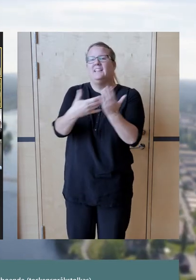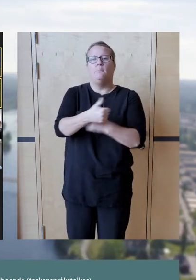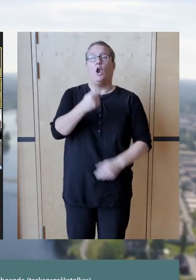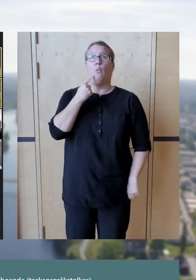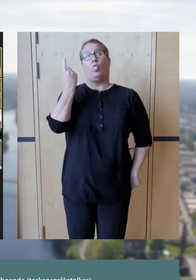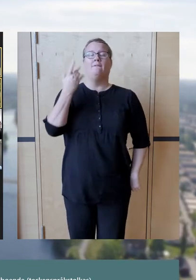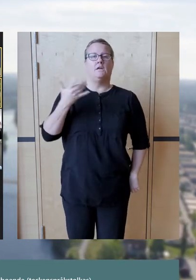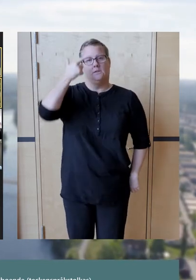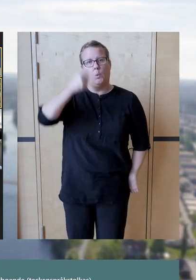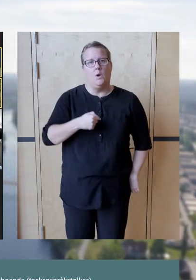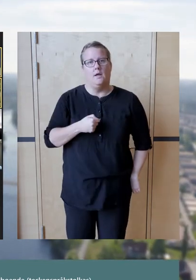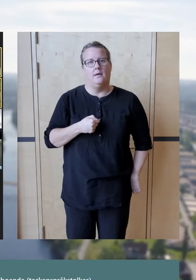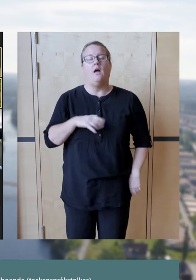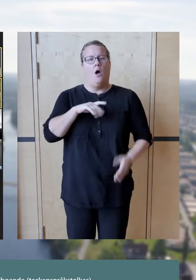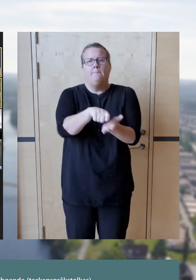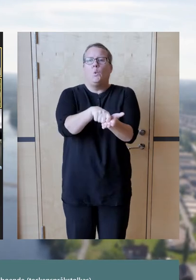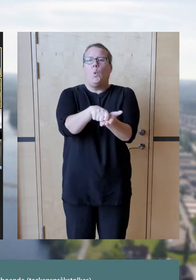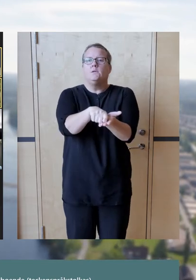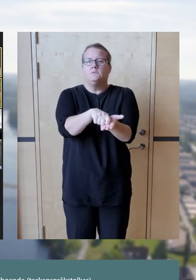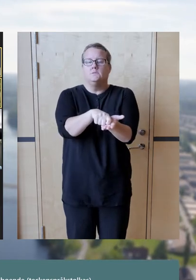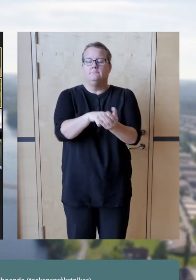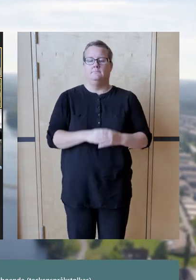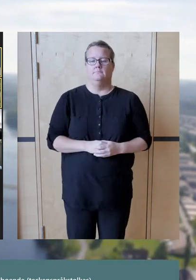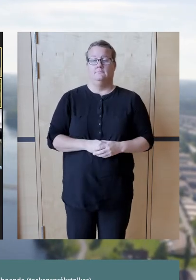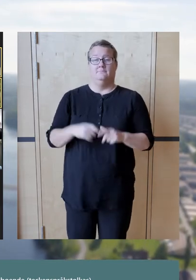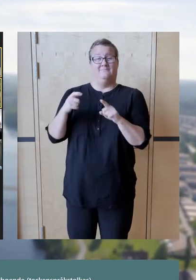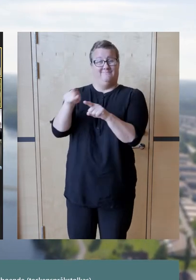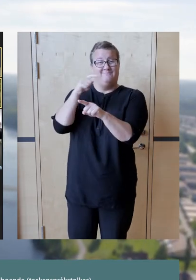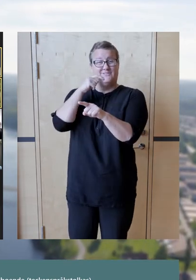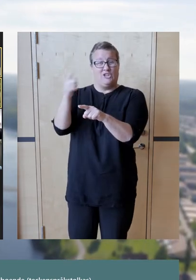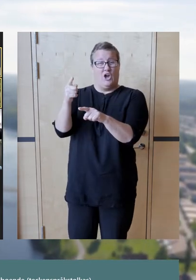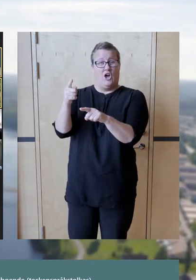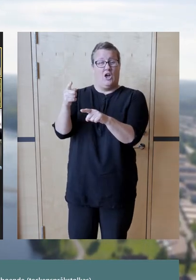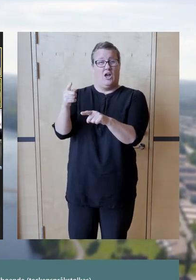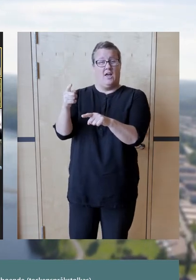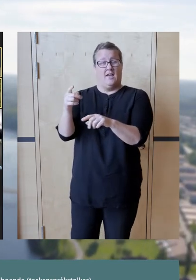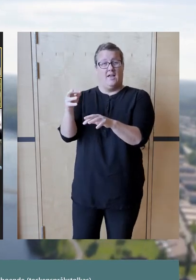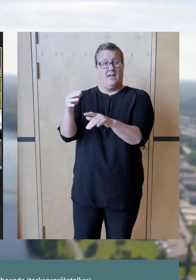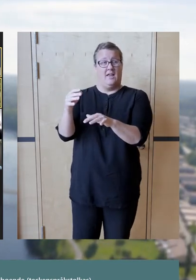Make a brand som säger att socialen påstår att de inte längre har sagt att påstå att det inte längre finns av bord